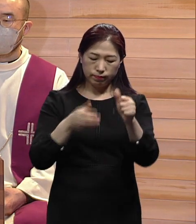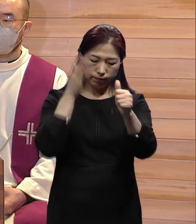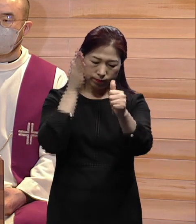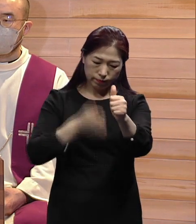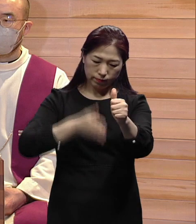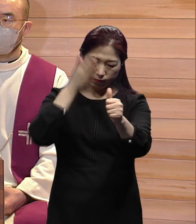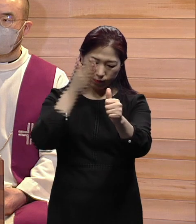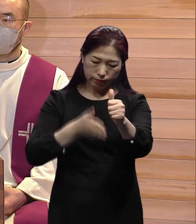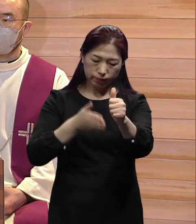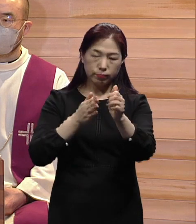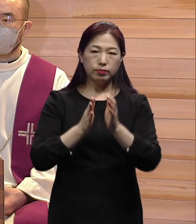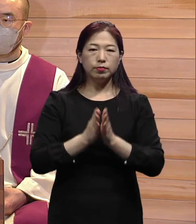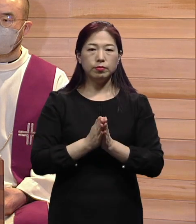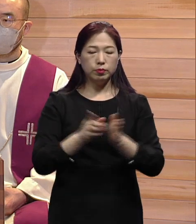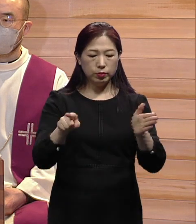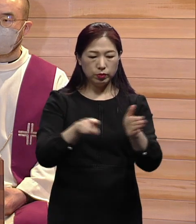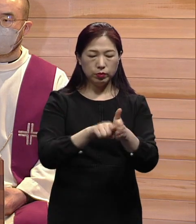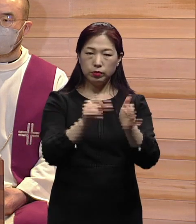사랑하는 교우 여러분!